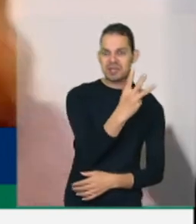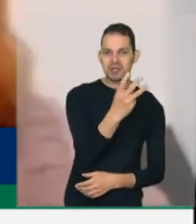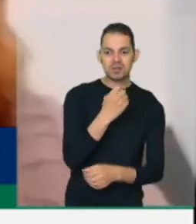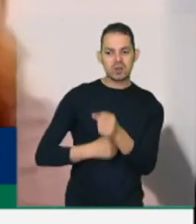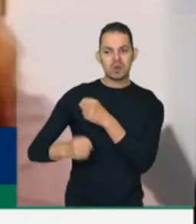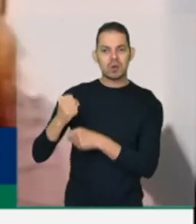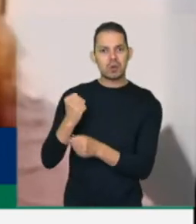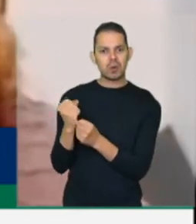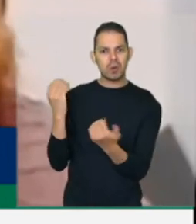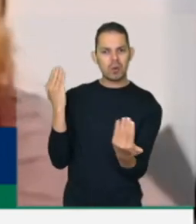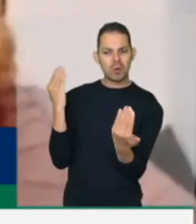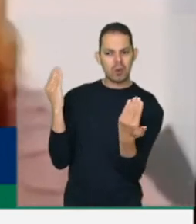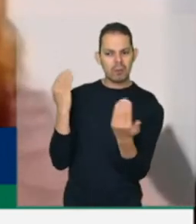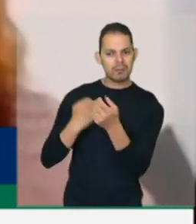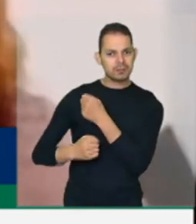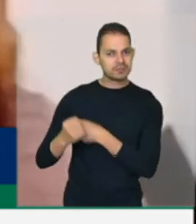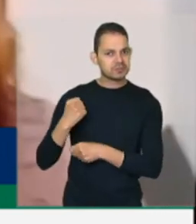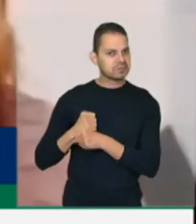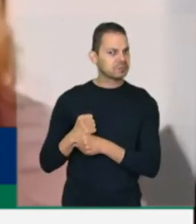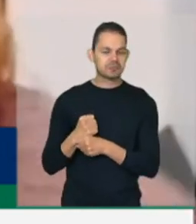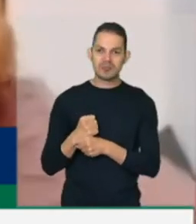EM 2020. ESTE CONGRESSO DEVERIA, NESTE MOMENTO, CHAMAR OS GOVERNADORES. PARA VER O